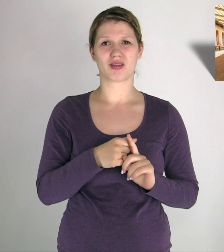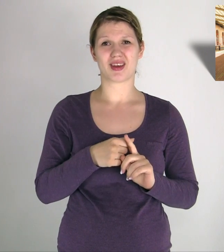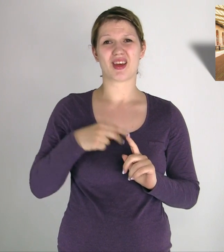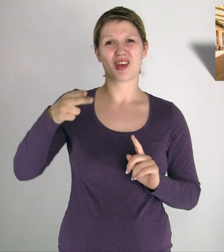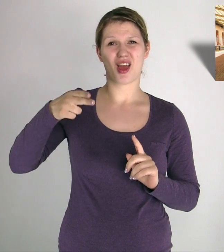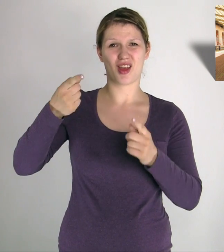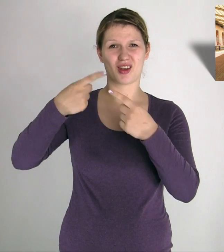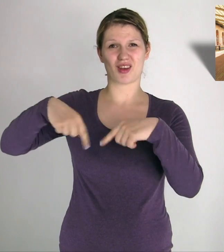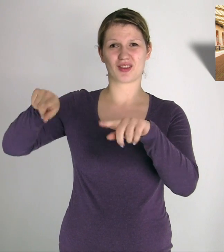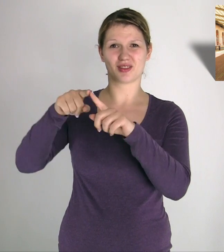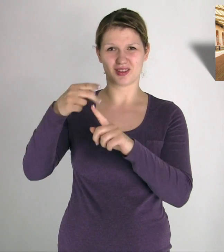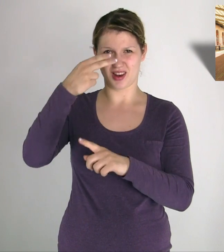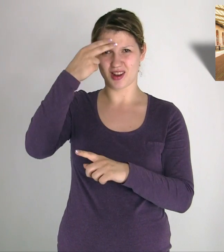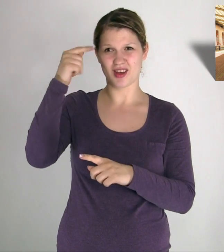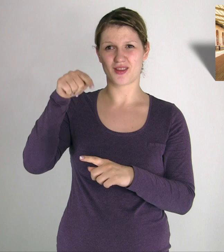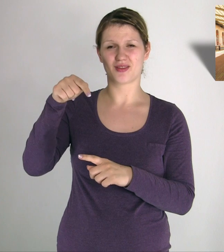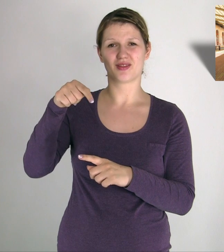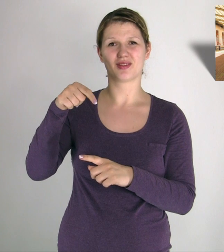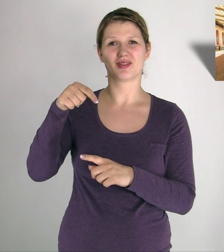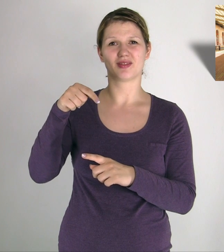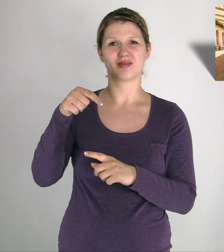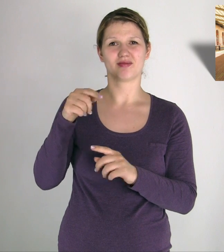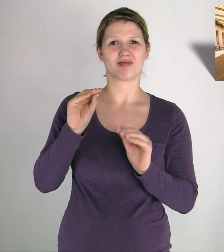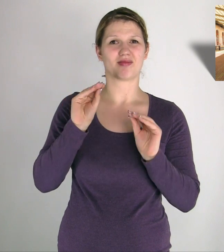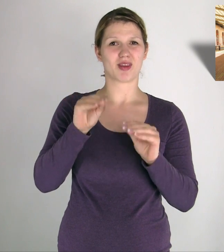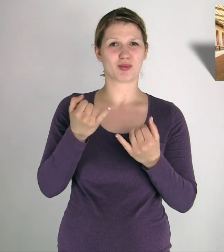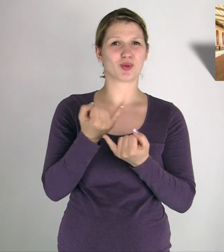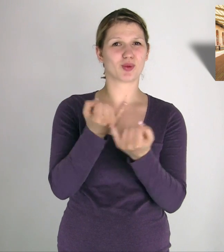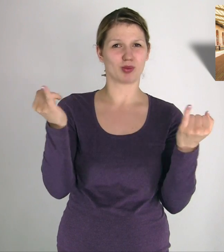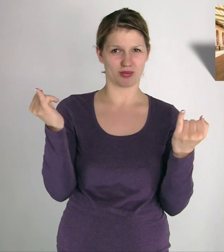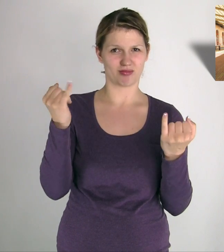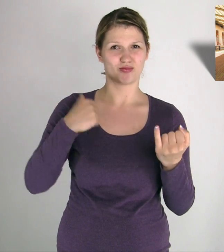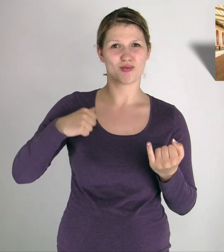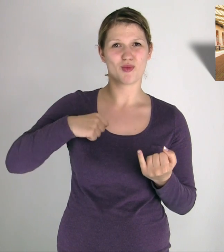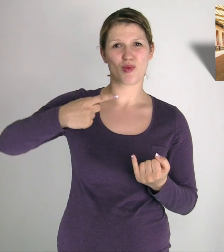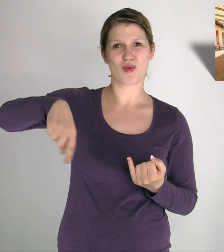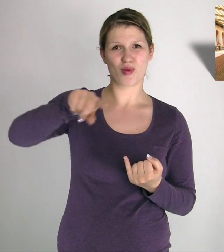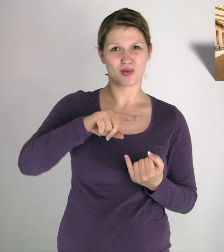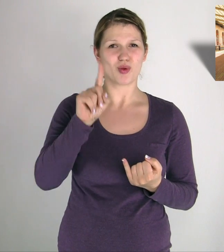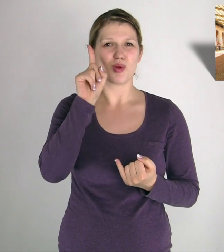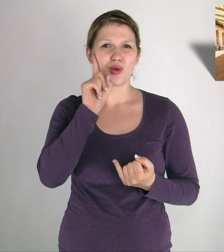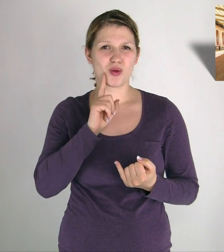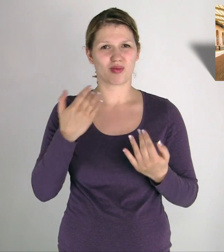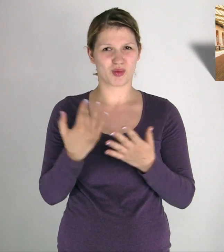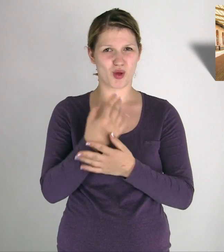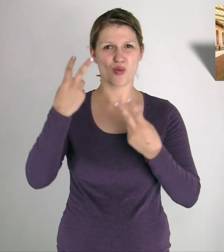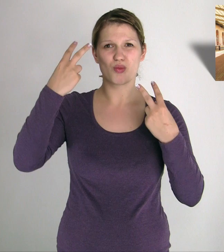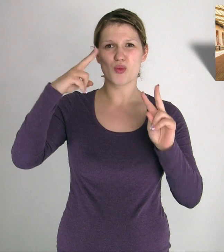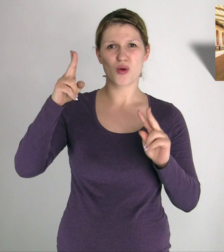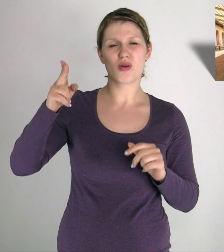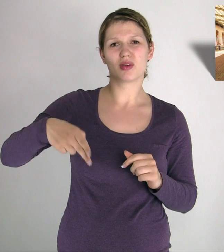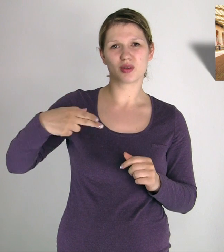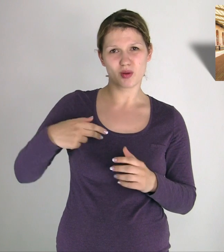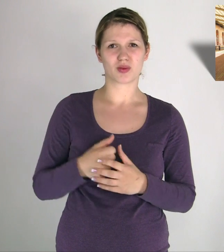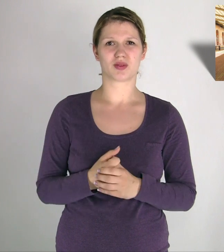"Lietuvos Geležinkeliai" įdiegė galimybę žmonėms vykti patogiai, moderniais traukiniais.